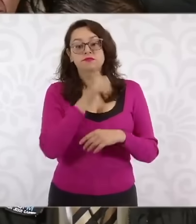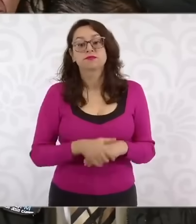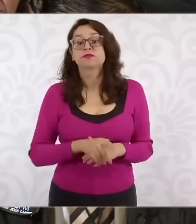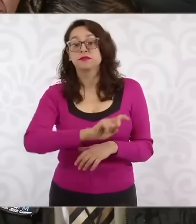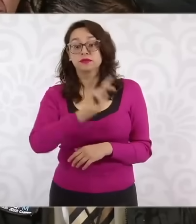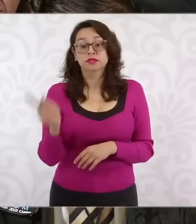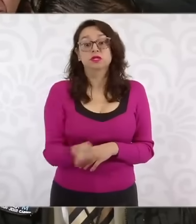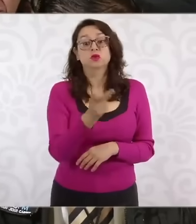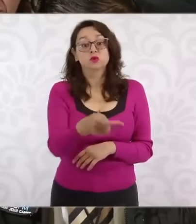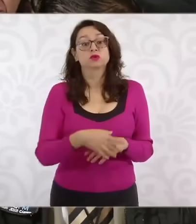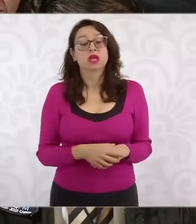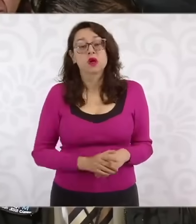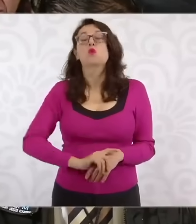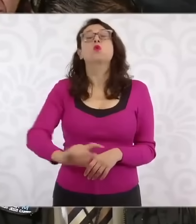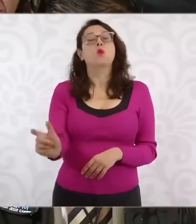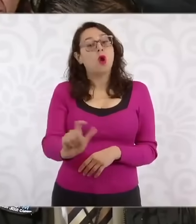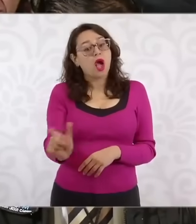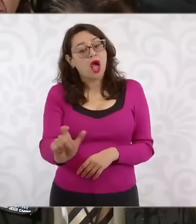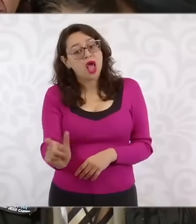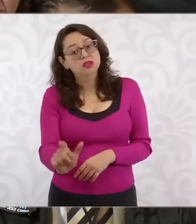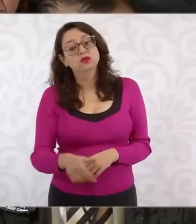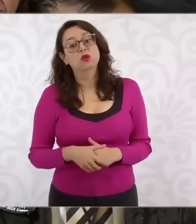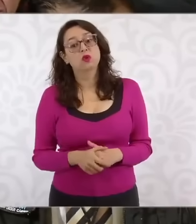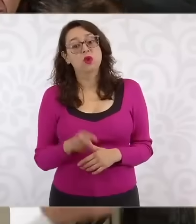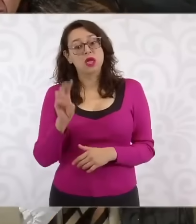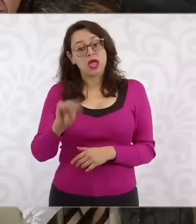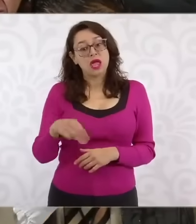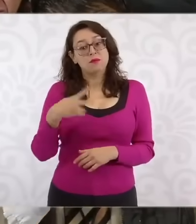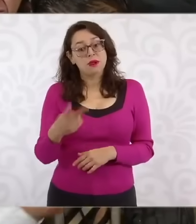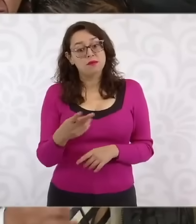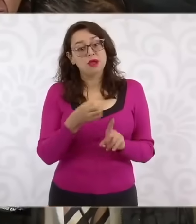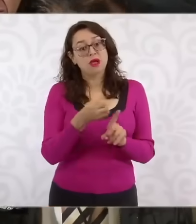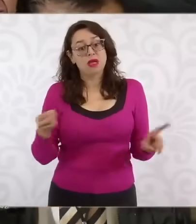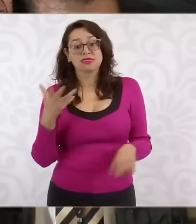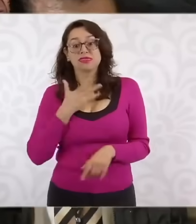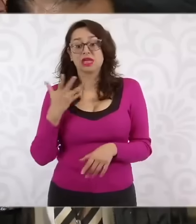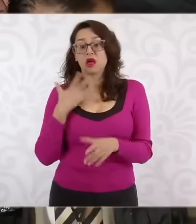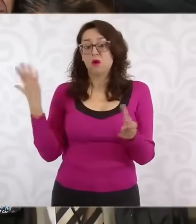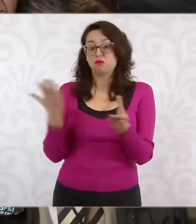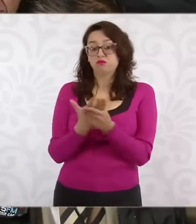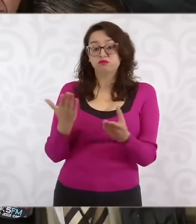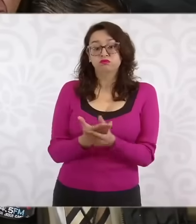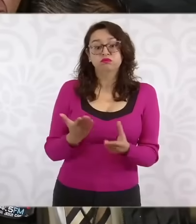¿cuándo? ¿Cuándo van a ordenar a estos MPs? Y traigo como 20 casos, presidenta,